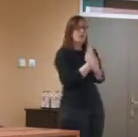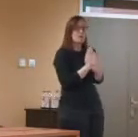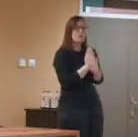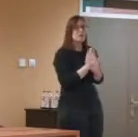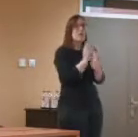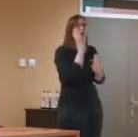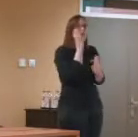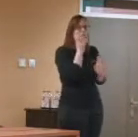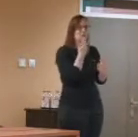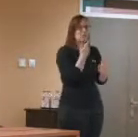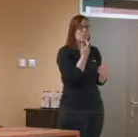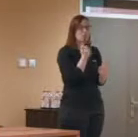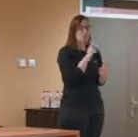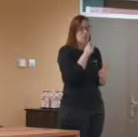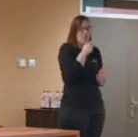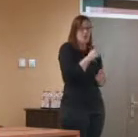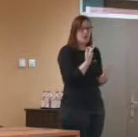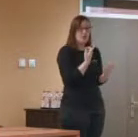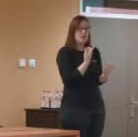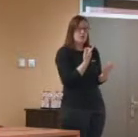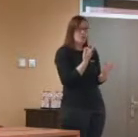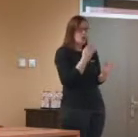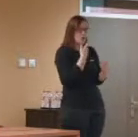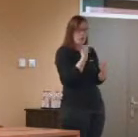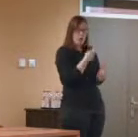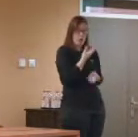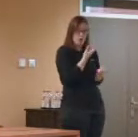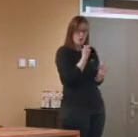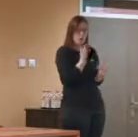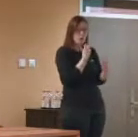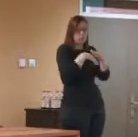detrás de esa pantalla. Ahí sí que hay que hacer autocrítica de si se hizo o no